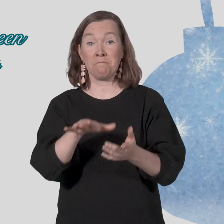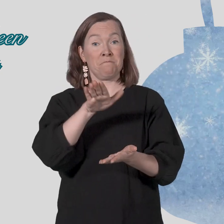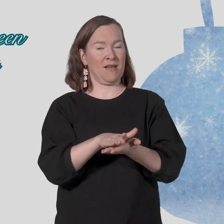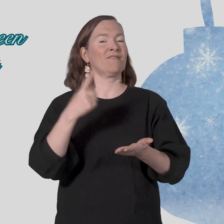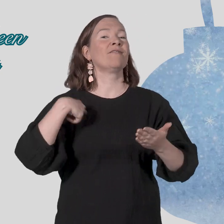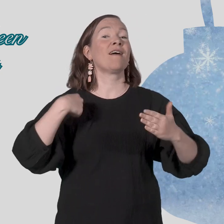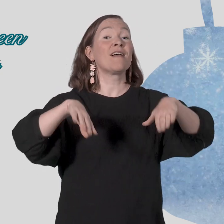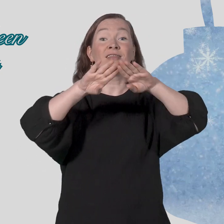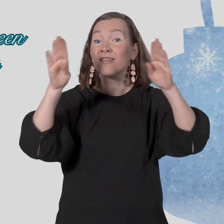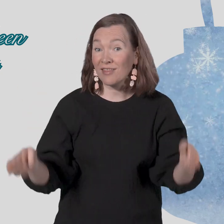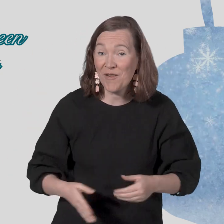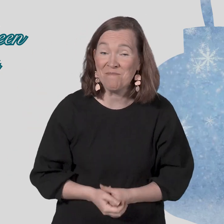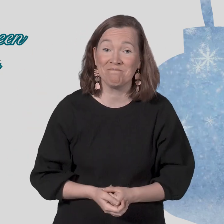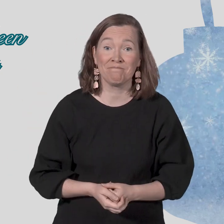Valkeassa talossa!